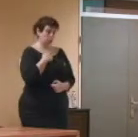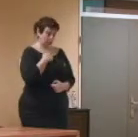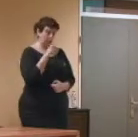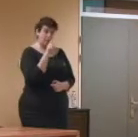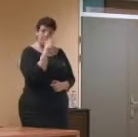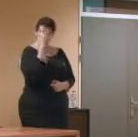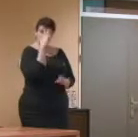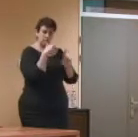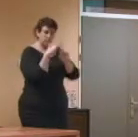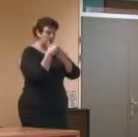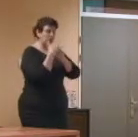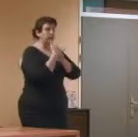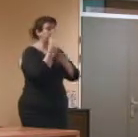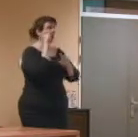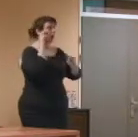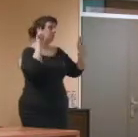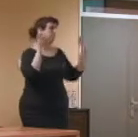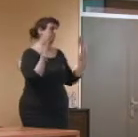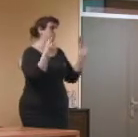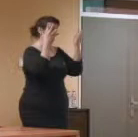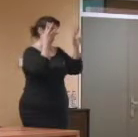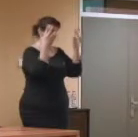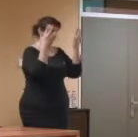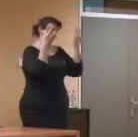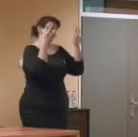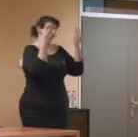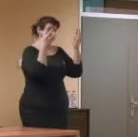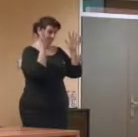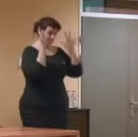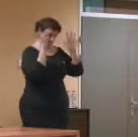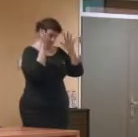se salvó Francisco Camps, pero que tiene 7 de sus miembros del Ejecutivo